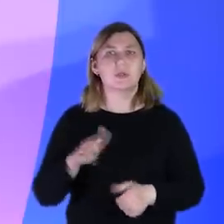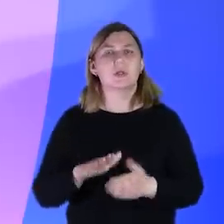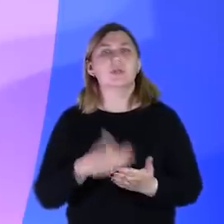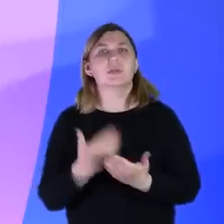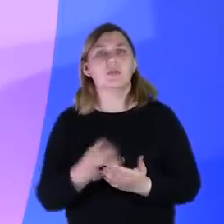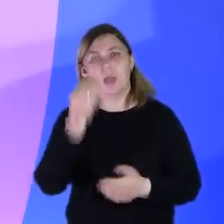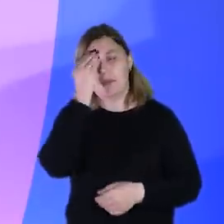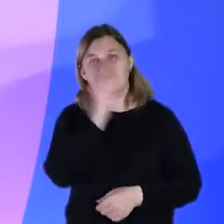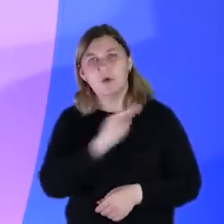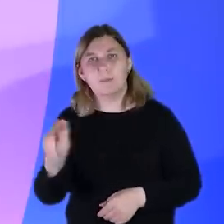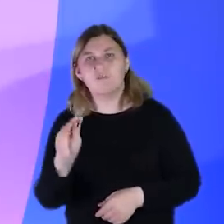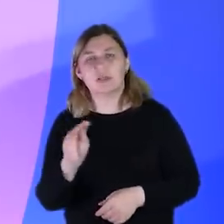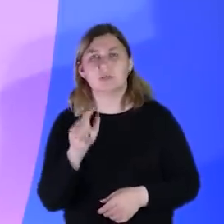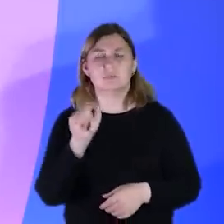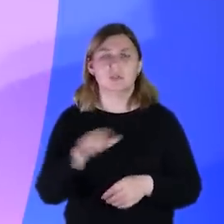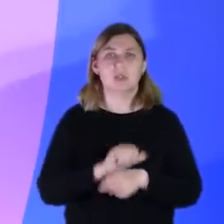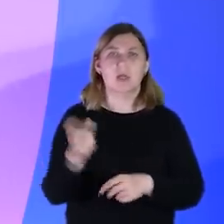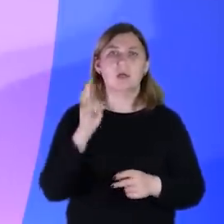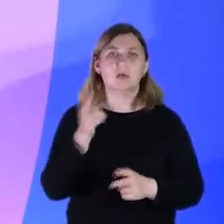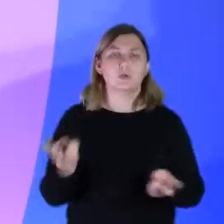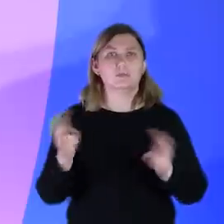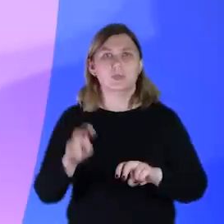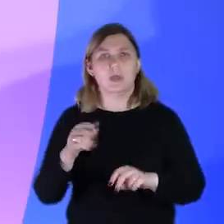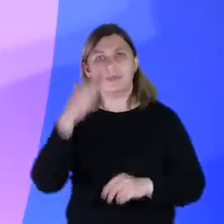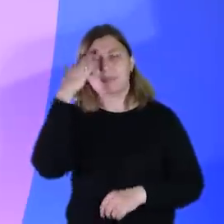prostu informowali tak naprawdę o tym, że się pojawił w wiosce ktoś nieznany.